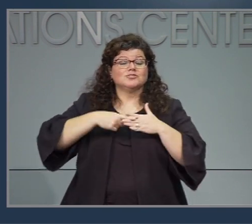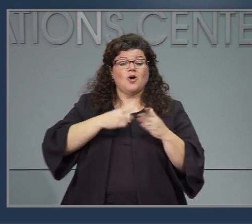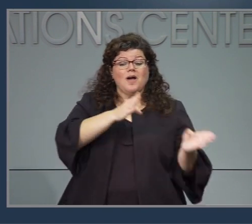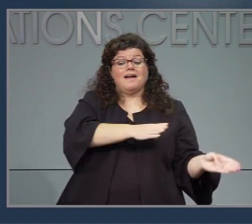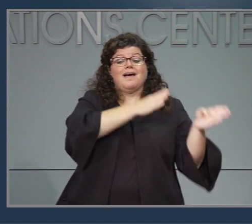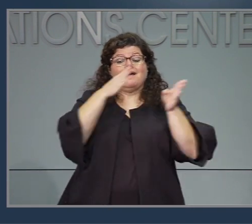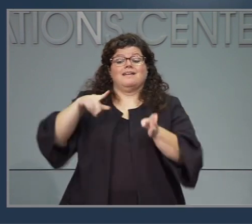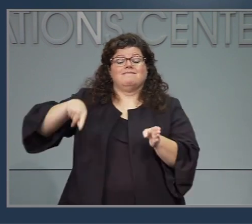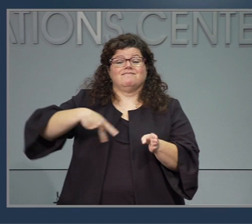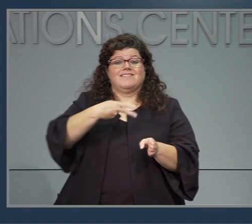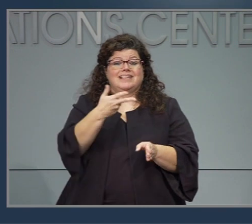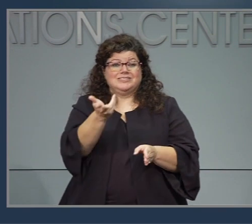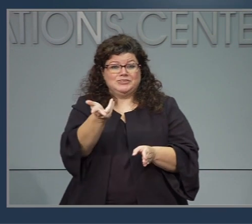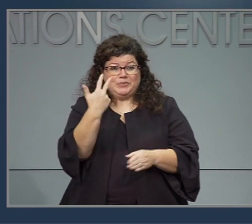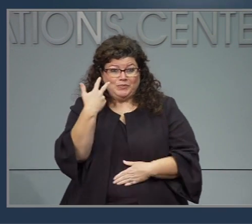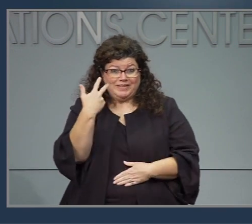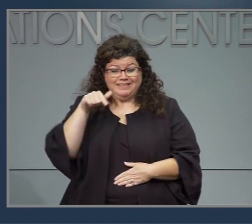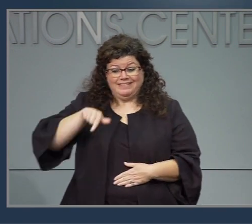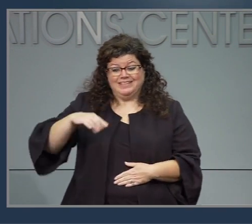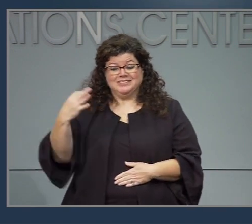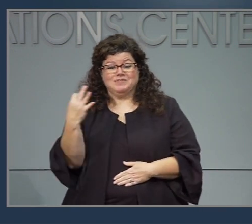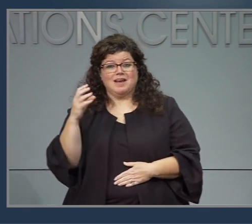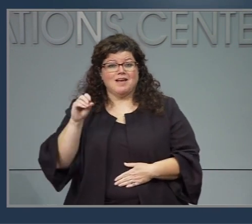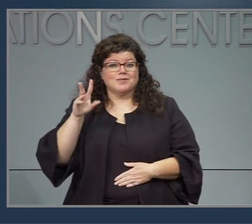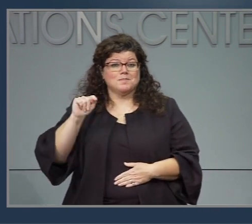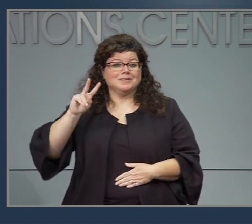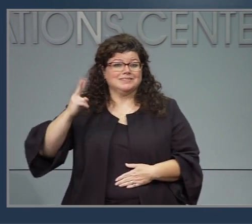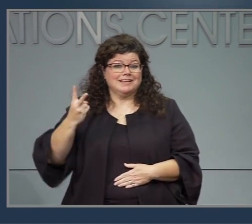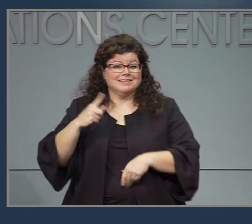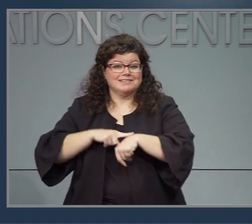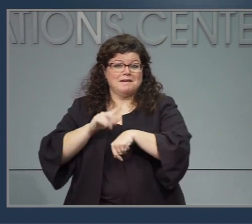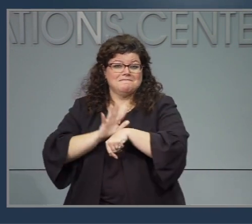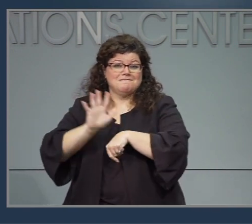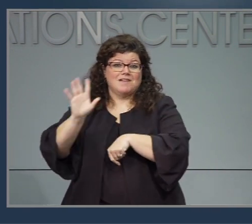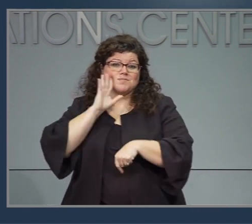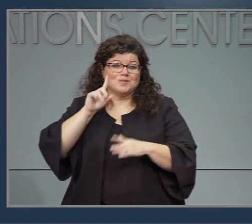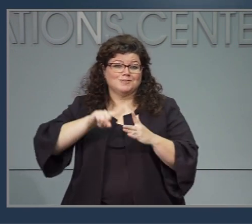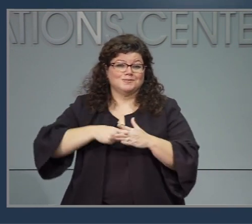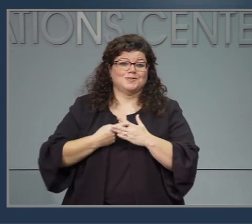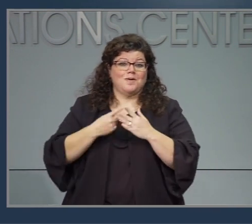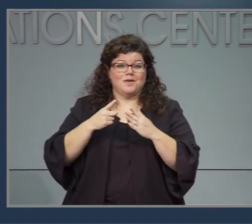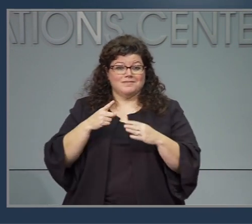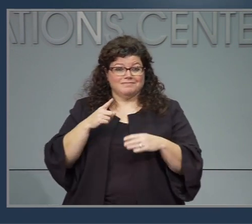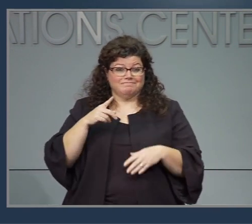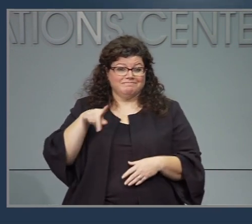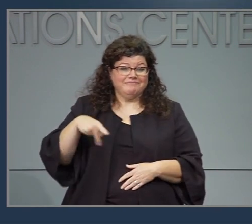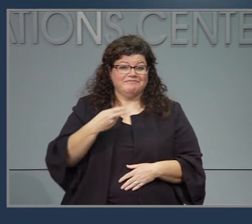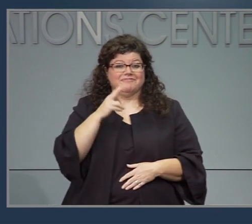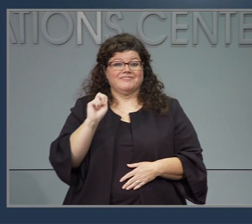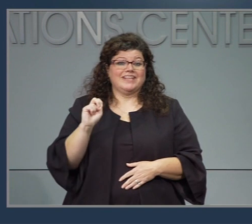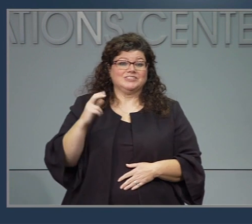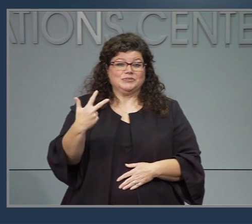fase tres, a partir de este viernes dos de octubre, a las cinco de la tarde. Esto es lo que va a cambiar.